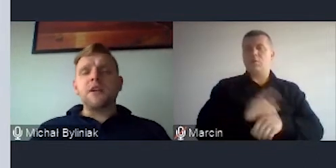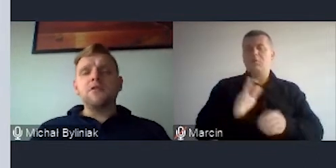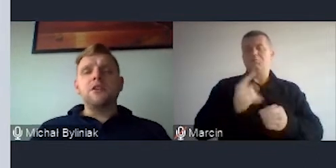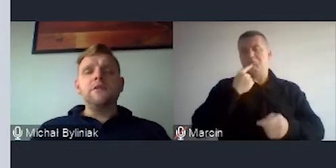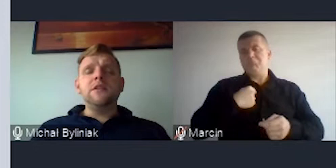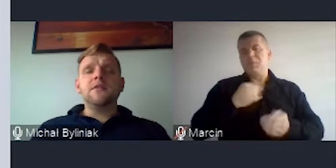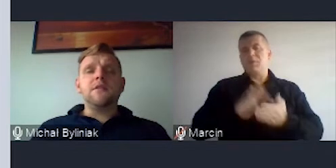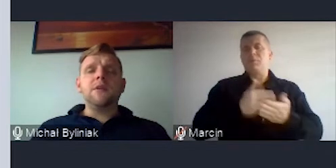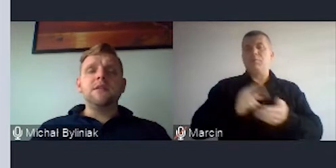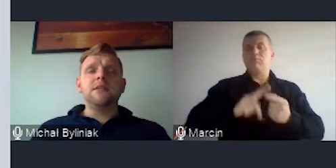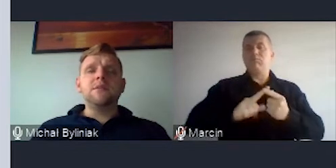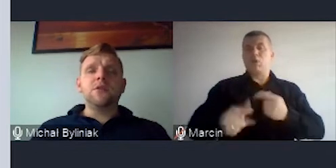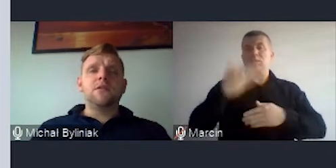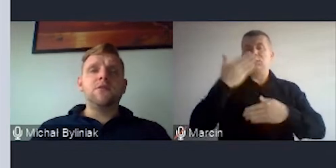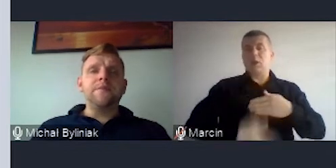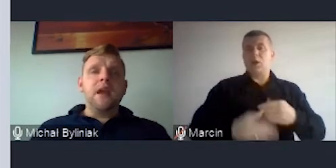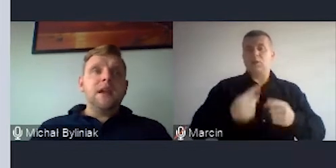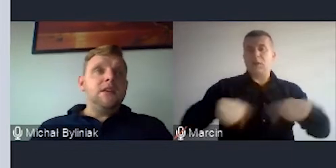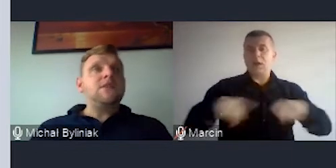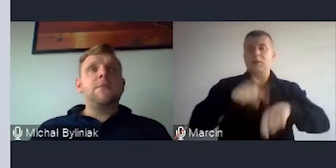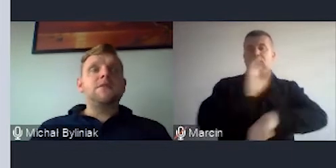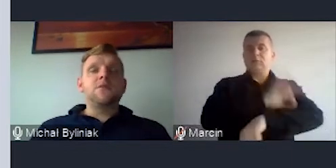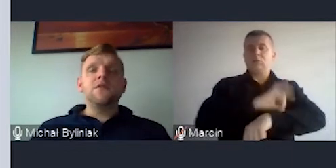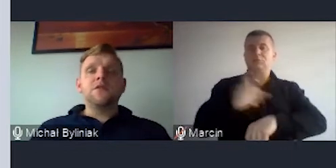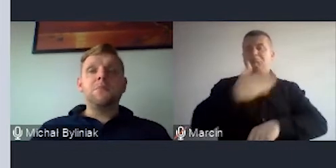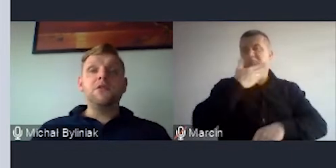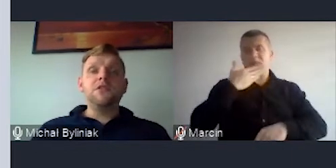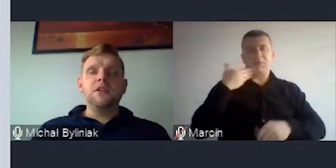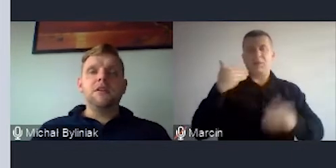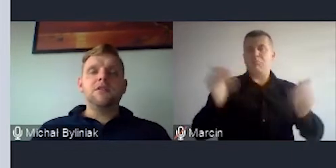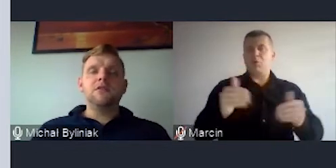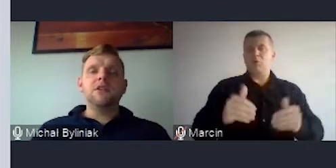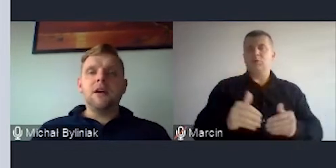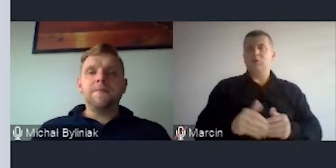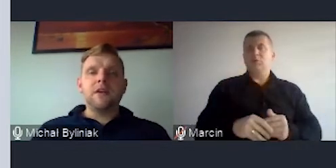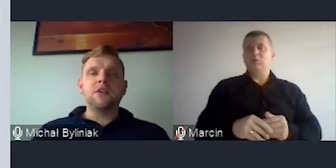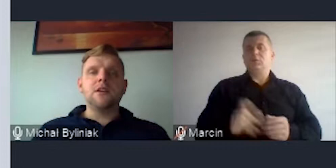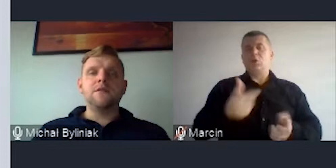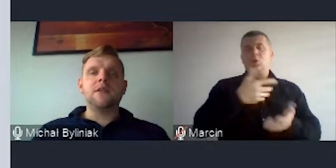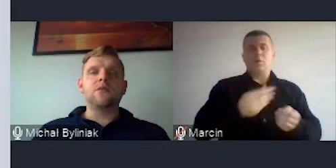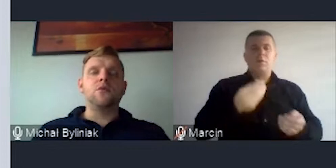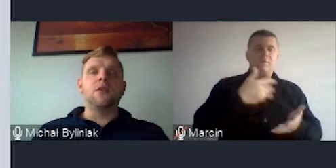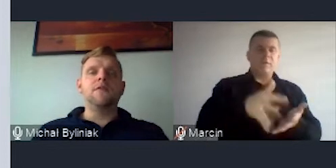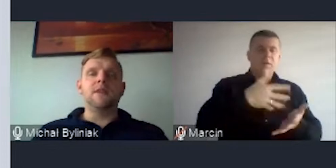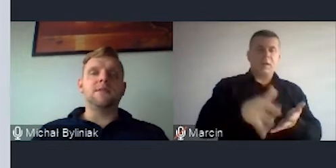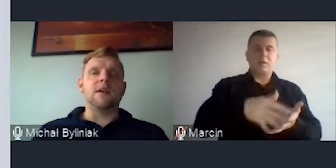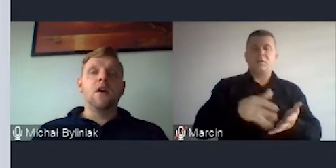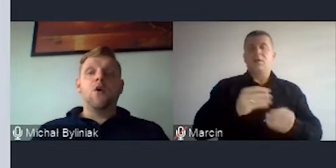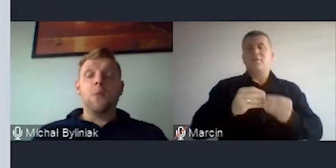że po zakończeniu finansowym realizacji projektu nie macie Państwo możliwości poniesienia ani rozliczenia żadnego wydatku więcej.